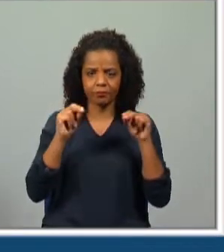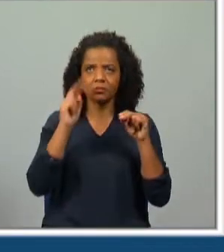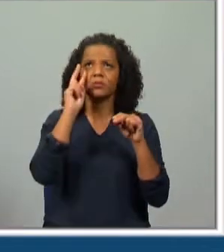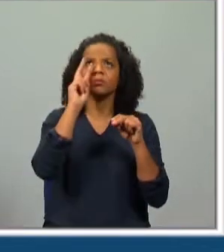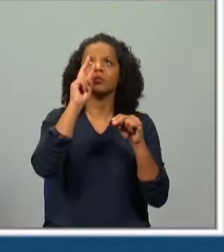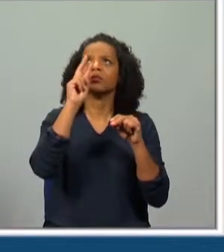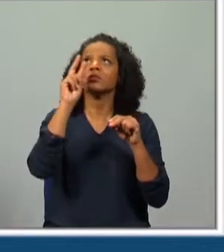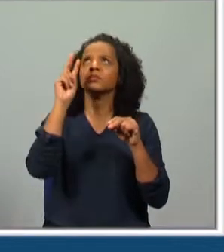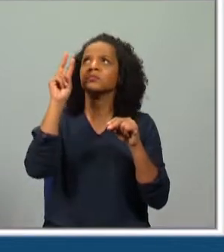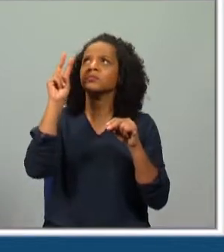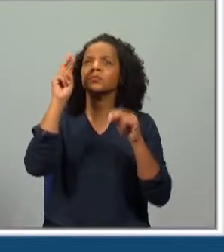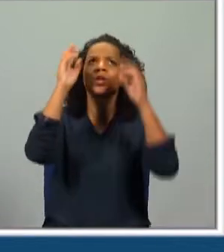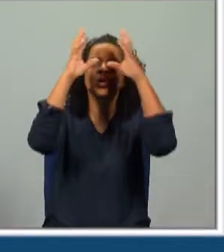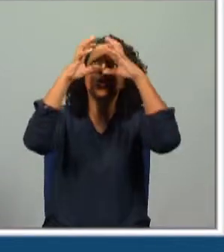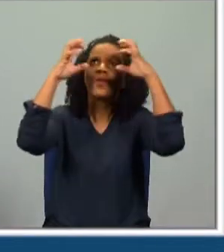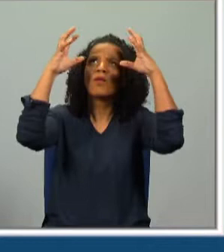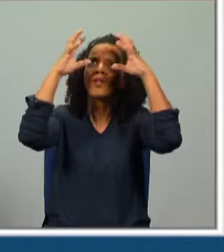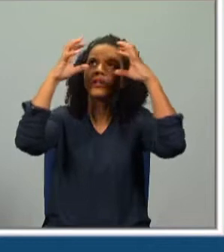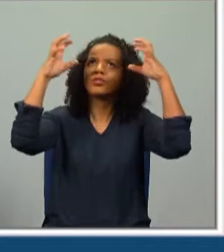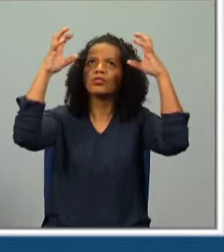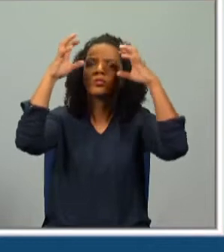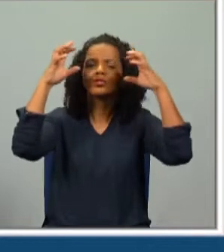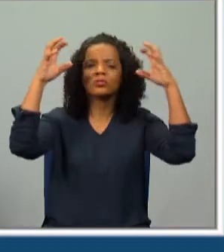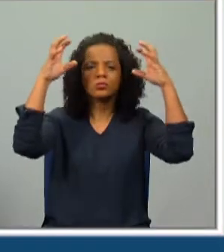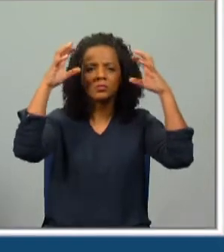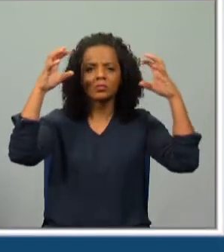viu mais que algumas nuvens que se interponham entre o mar e a imensidade 看到了不止幾朵雲介於大海和浩瀚之間